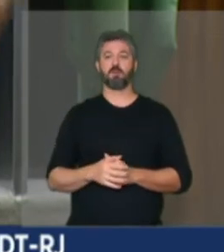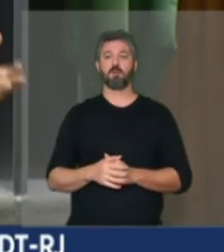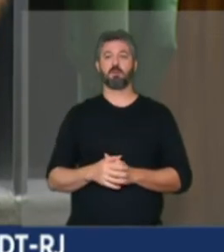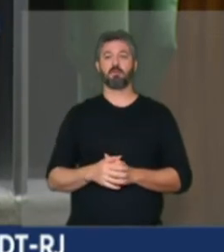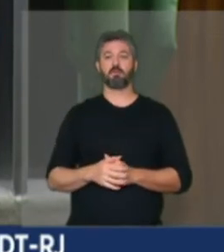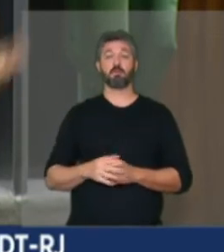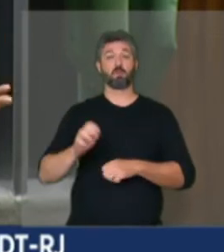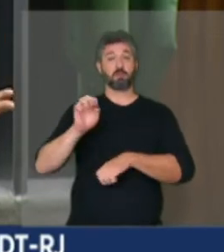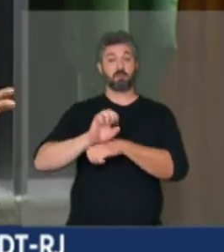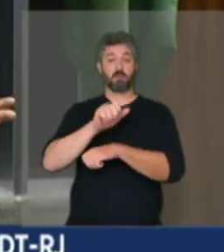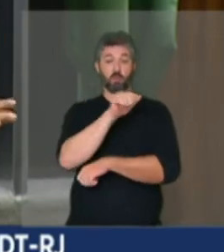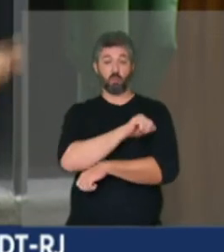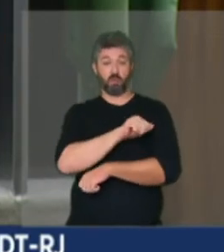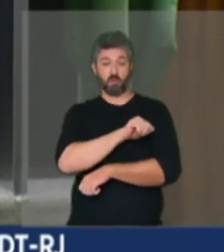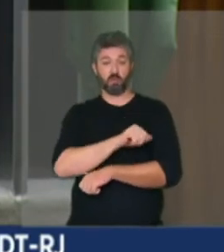MORADOR DO ESTADO DO RIO E HOMENAGEIO A FAMÍLIA GRAEL,